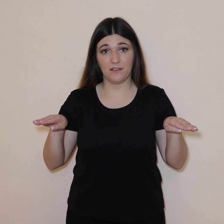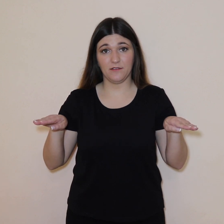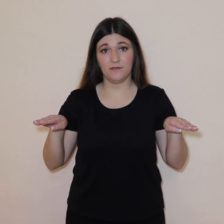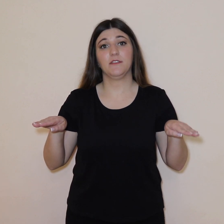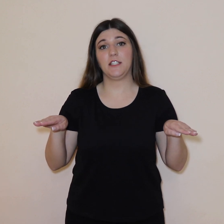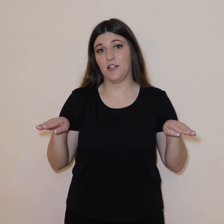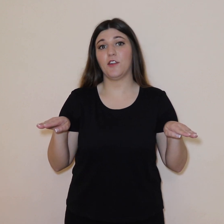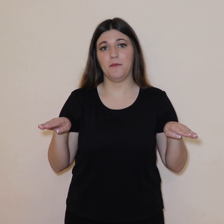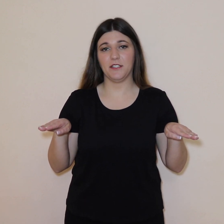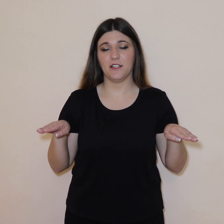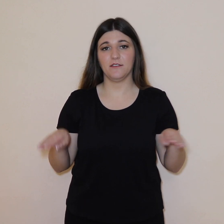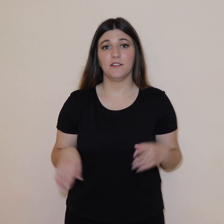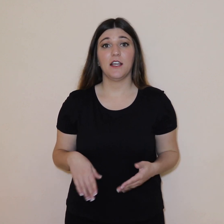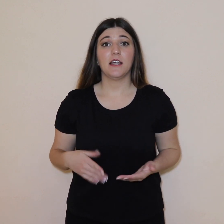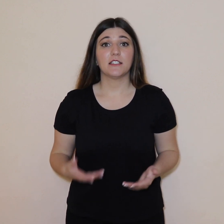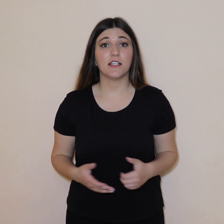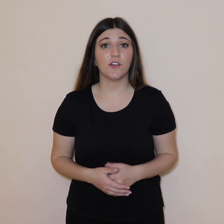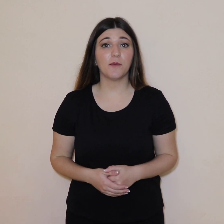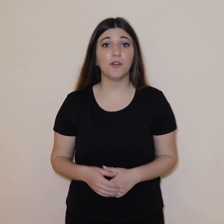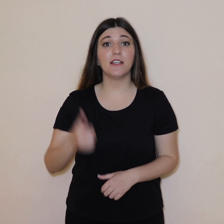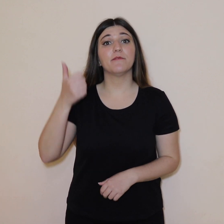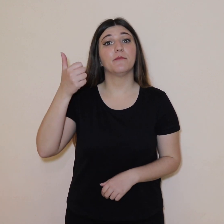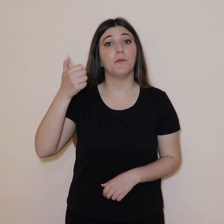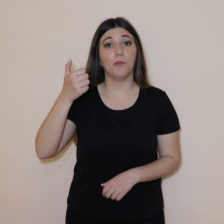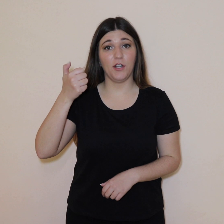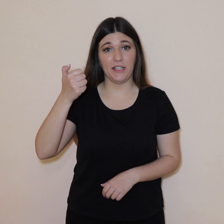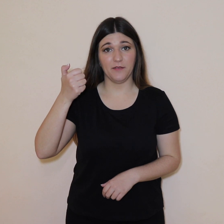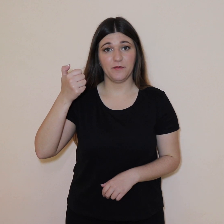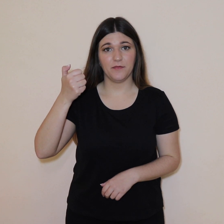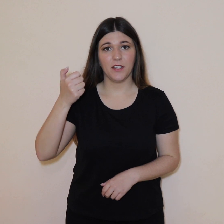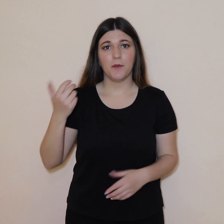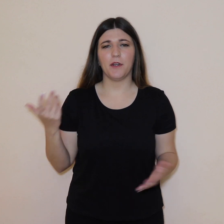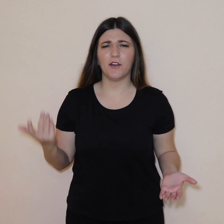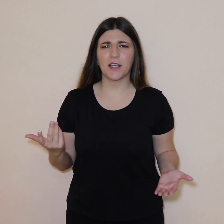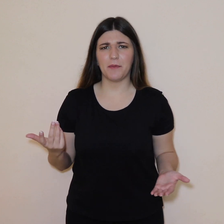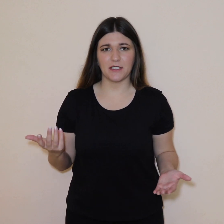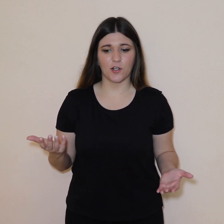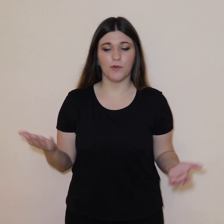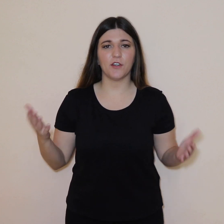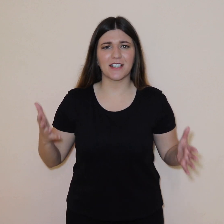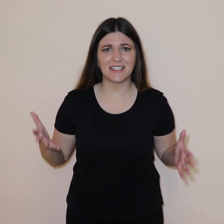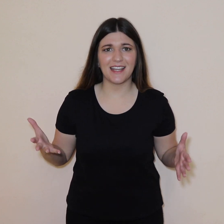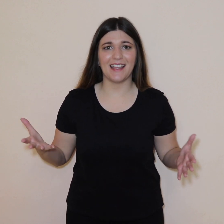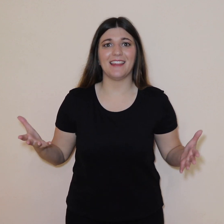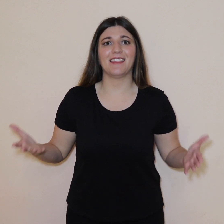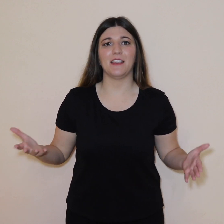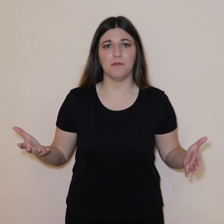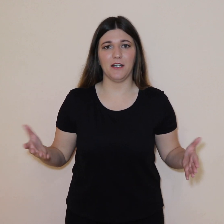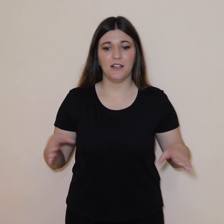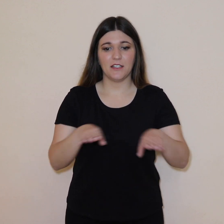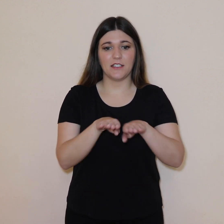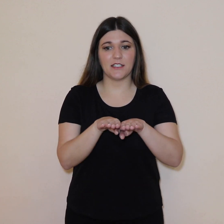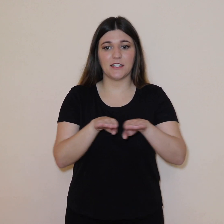Signo de mesa. Signo de boli "boli". Pero ¿ahora qué pasa? ¿Cómo digo que está encima? Si "este